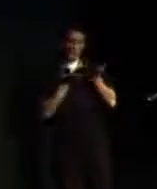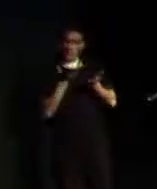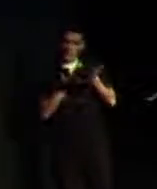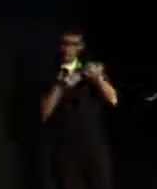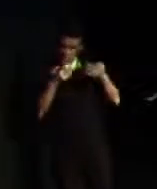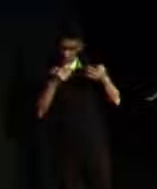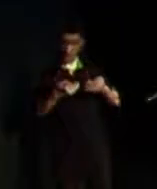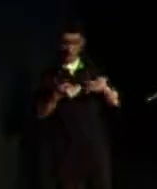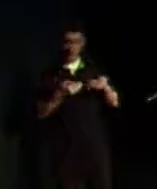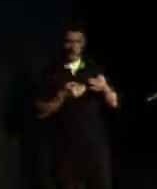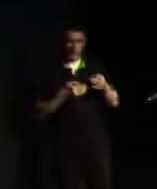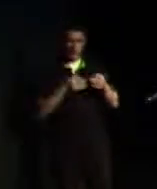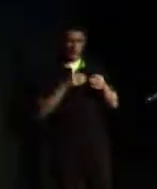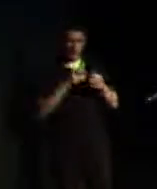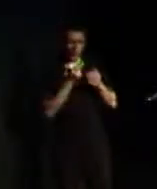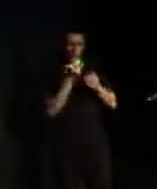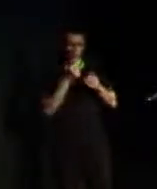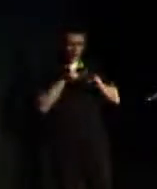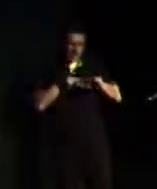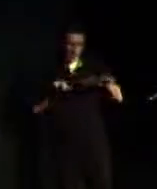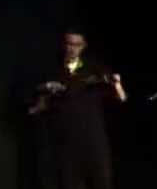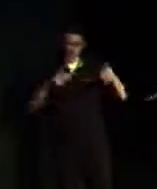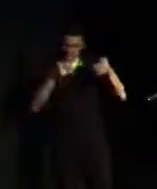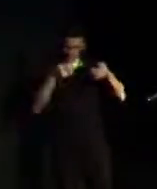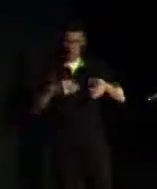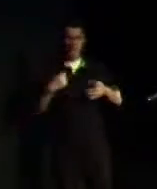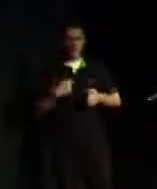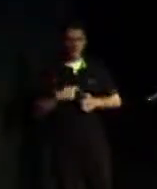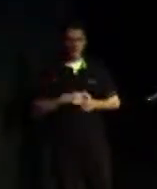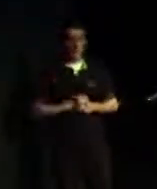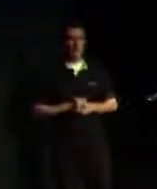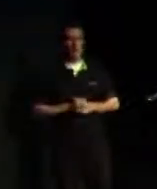Outra coisa que é muito curiosa, mas, para os jogadores profissionais,